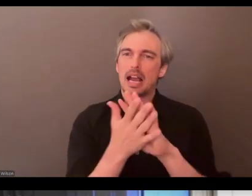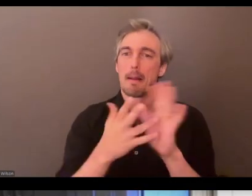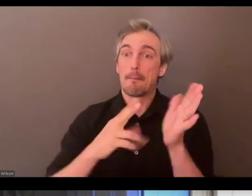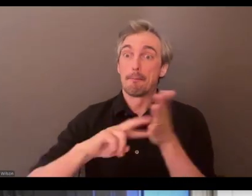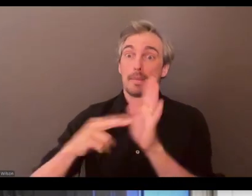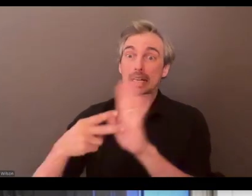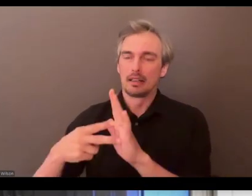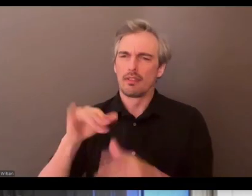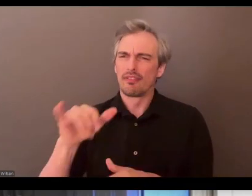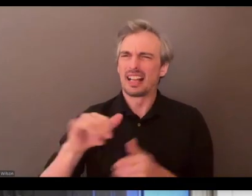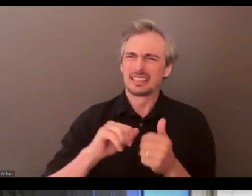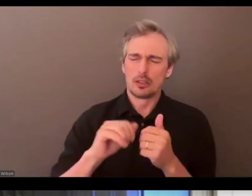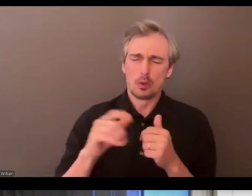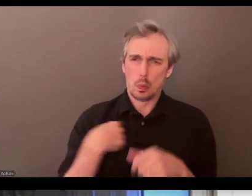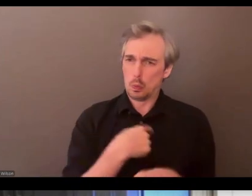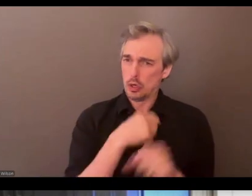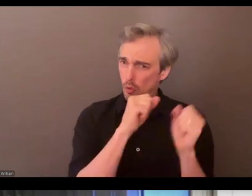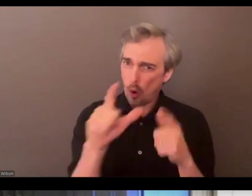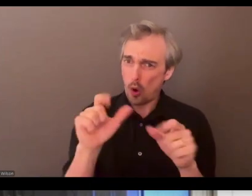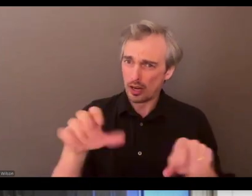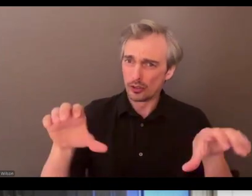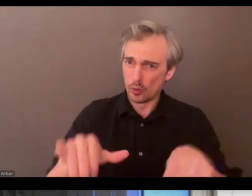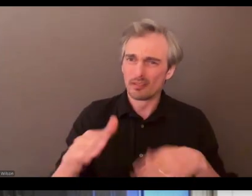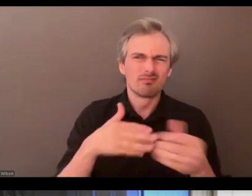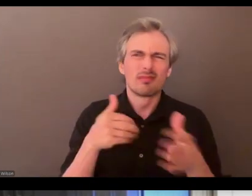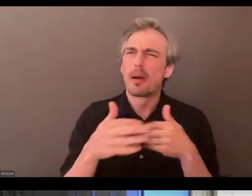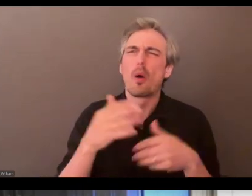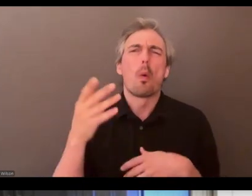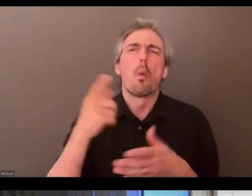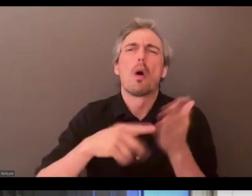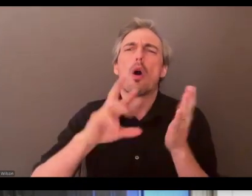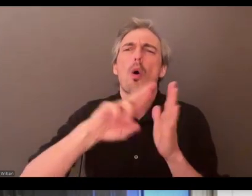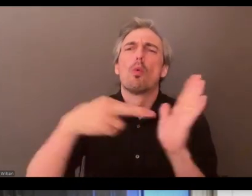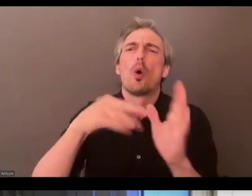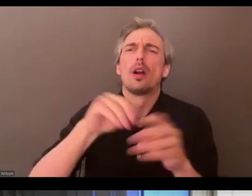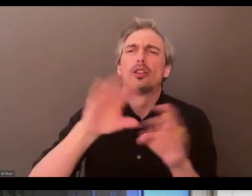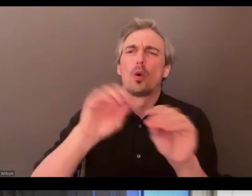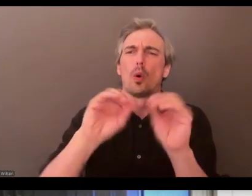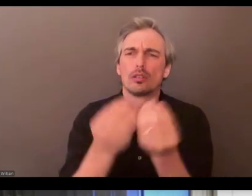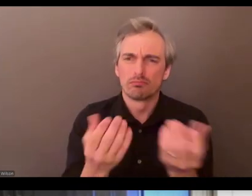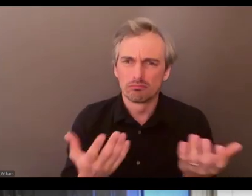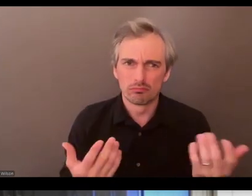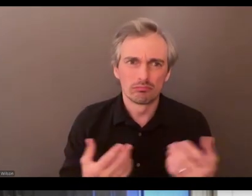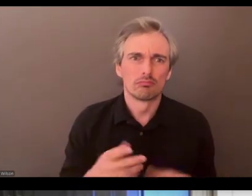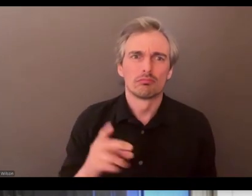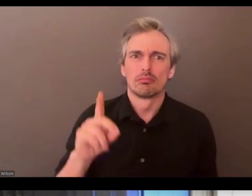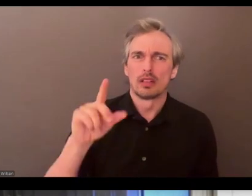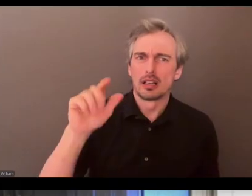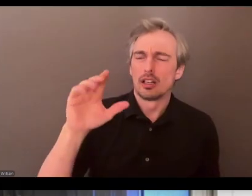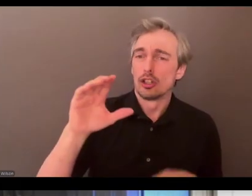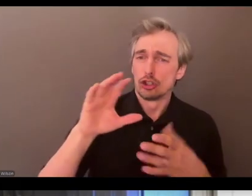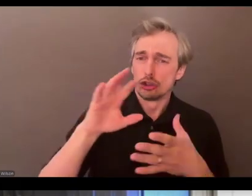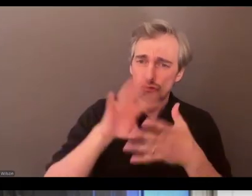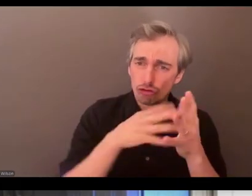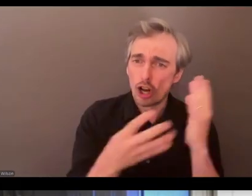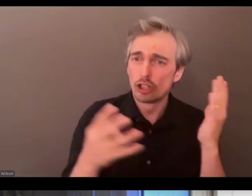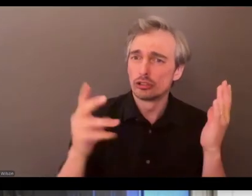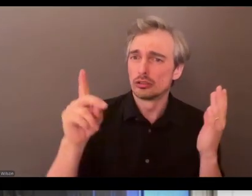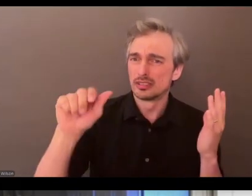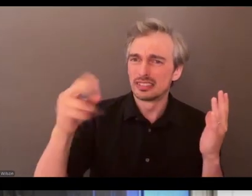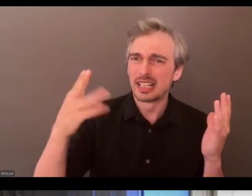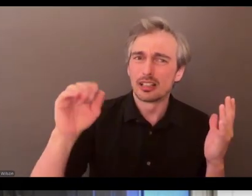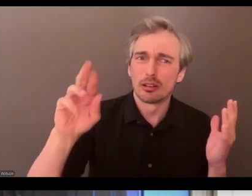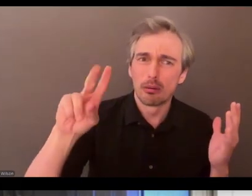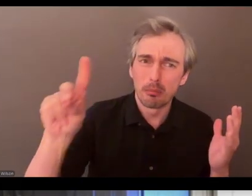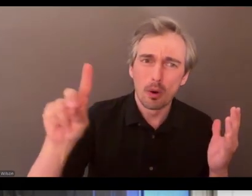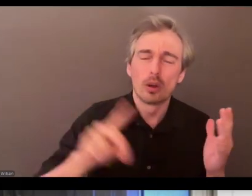チャ ート、ダッシュボ ード、インフォグラフィック は、複雑な概念を行動可能な情報に変えるのに役立ちます。